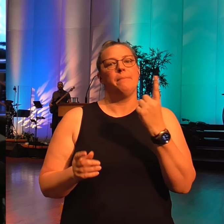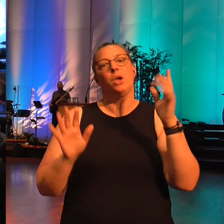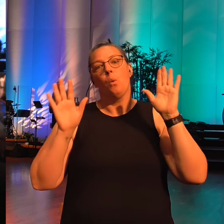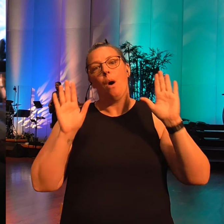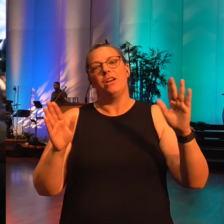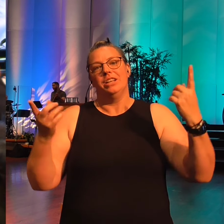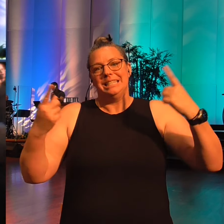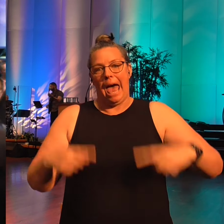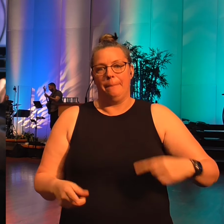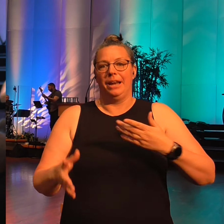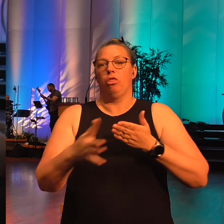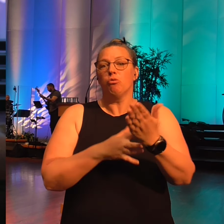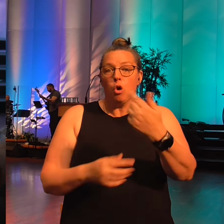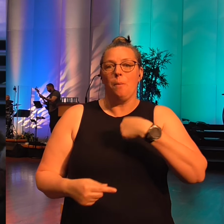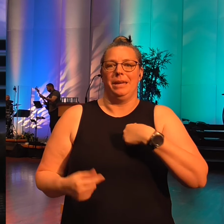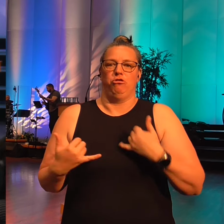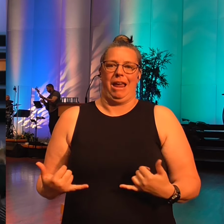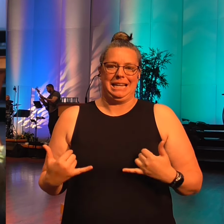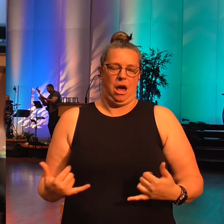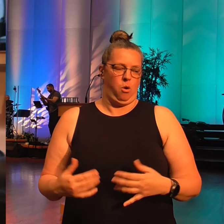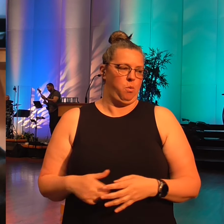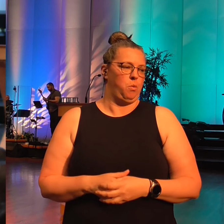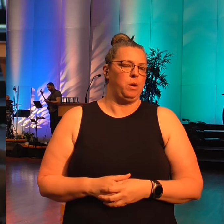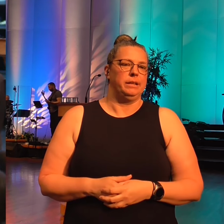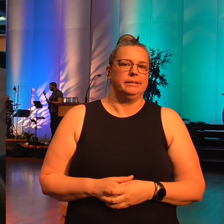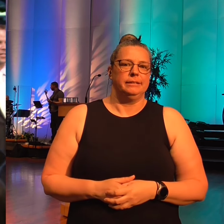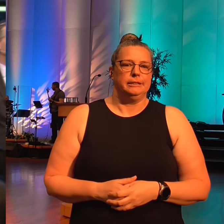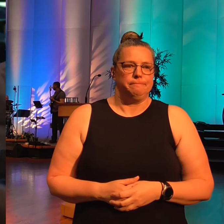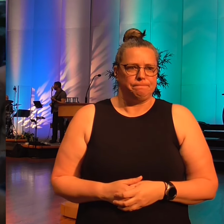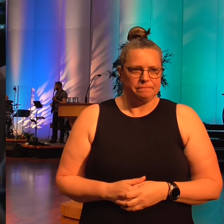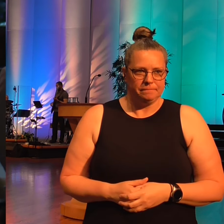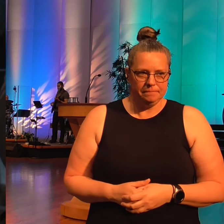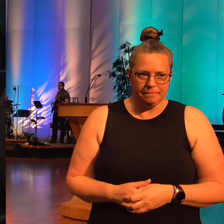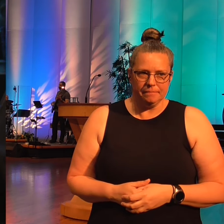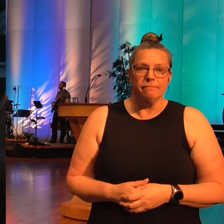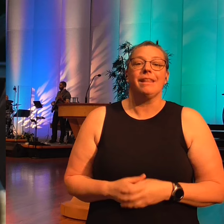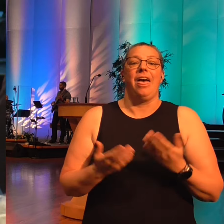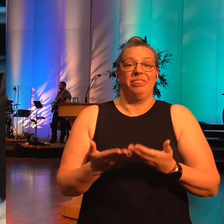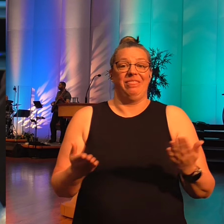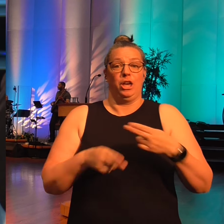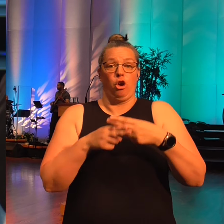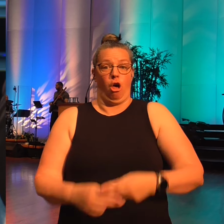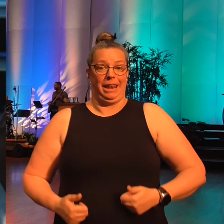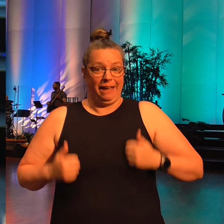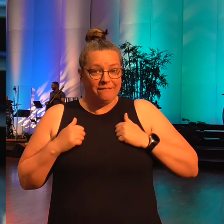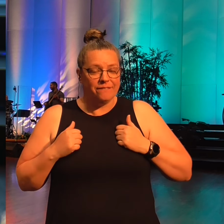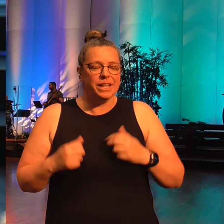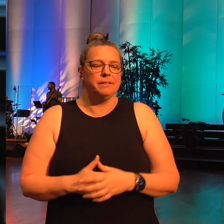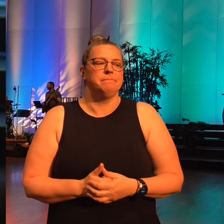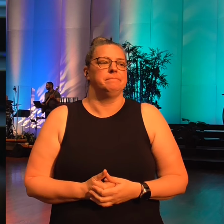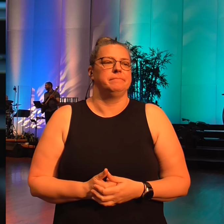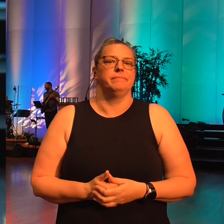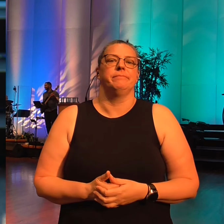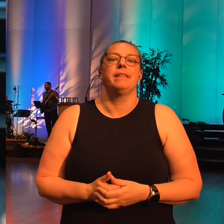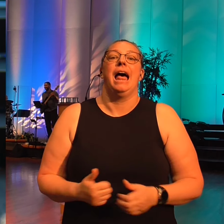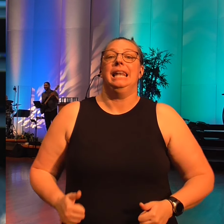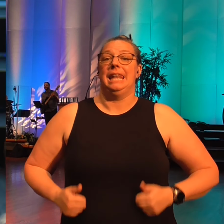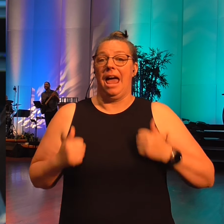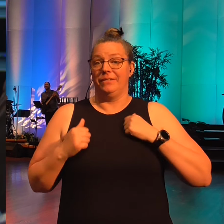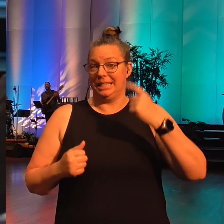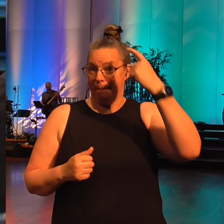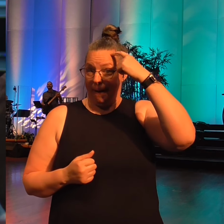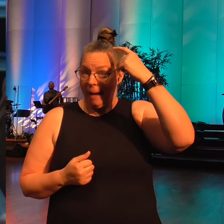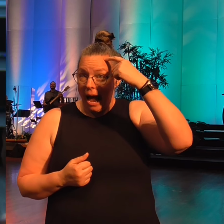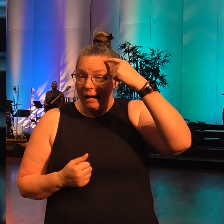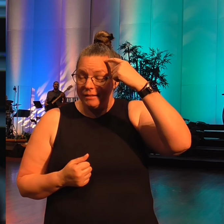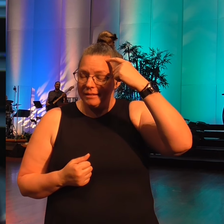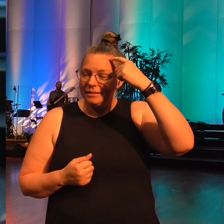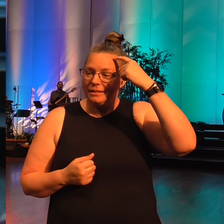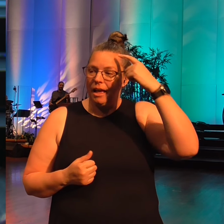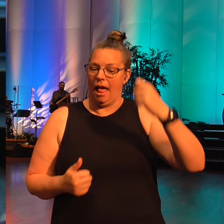maravilloso está sucediendo a través de mí ahora mismo Es esta cosa llamada vida La vida está en mi mente